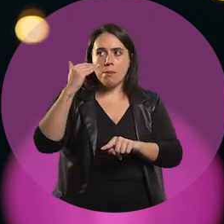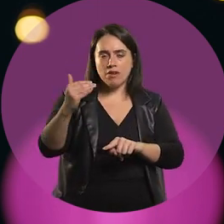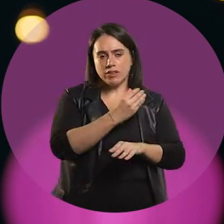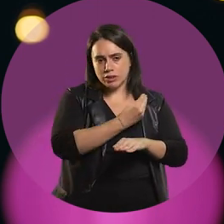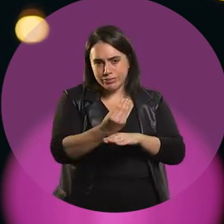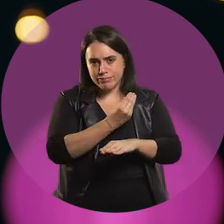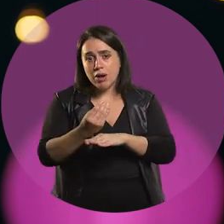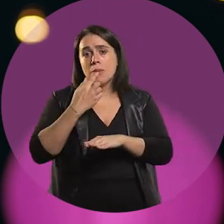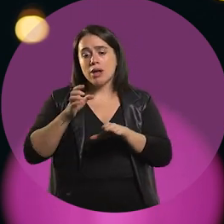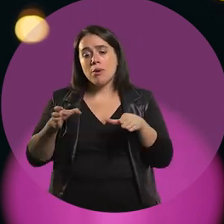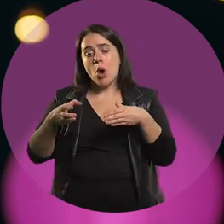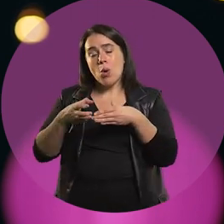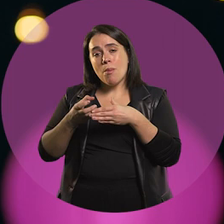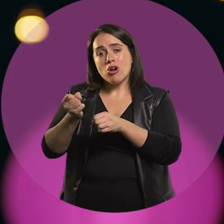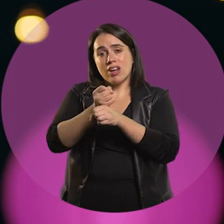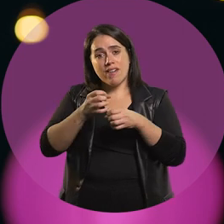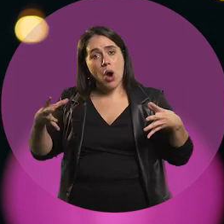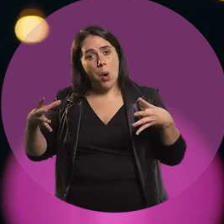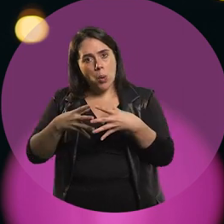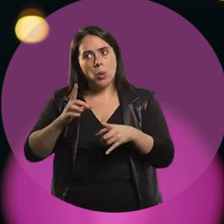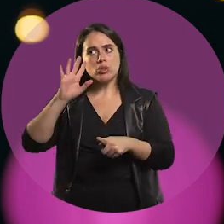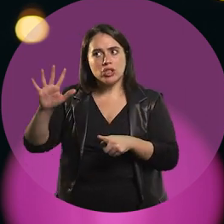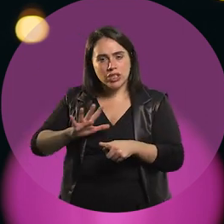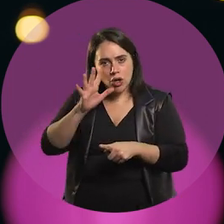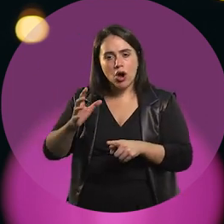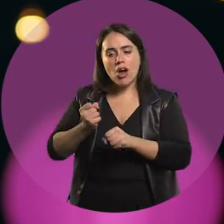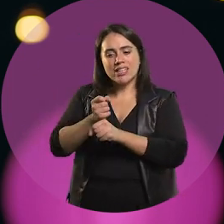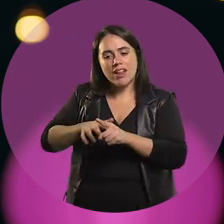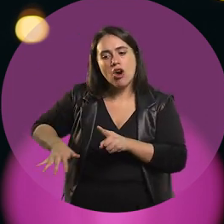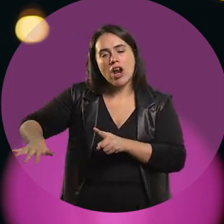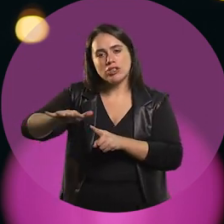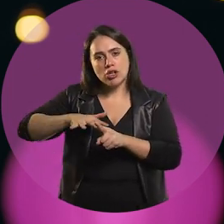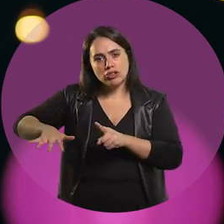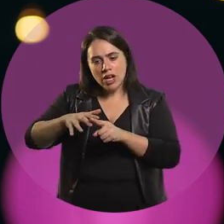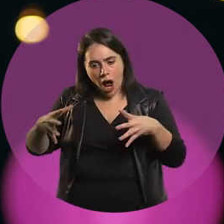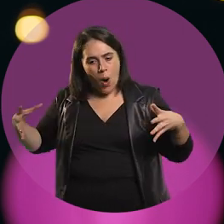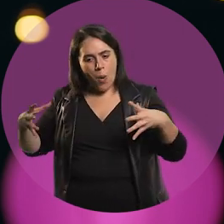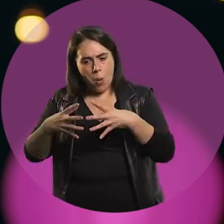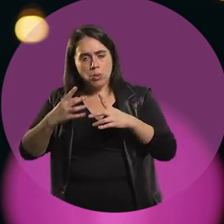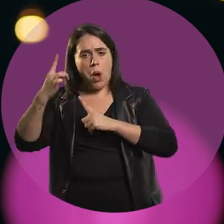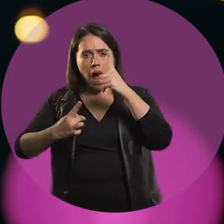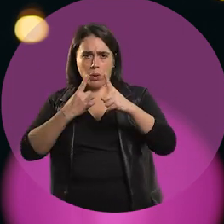Los equipos multidisciplinarios, por ejemplo, serían una tremenda herramienta, y no todas las instituciones educativas